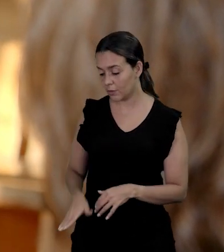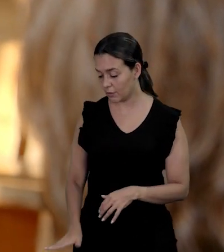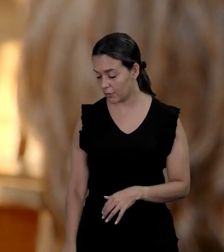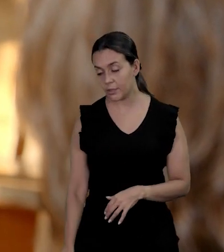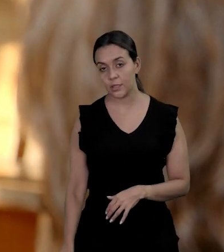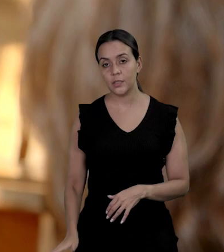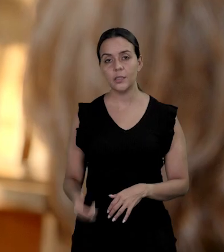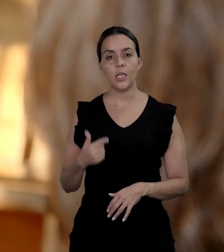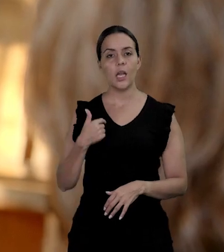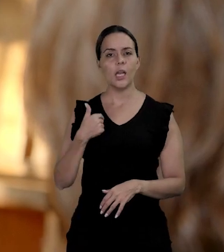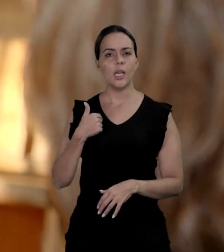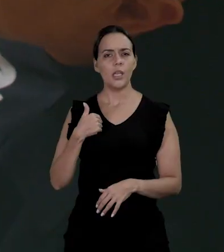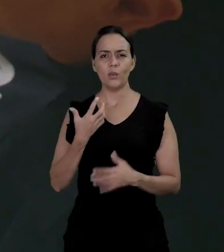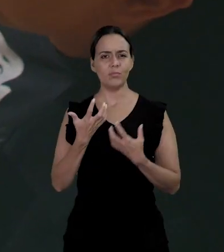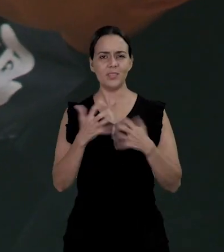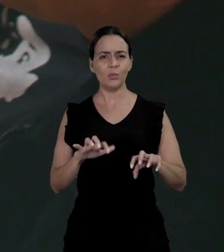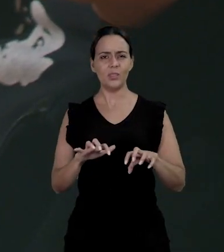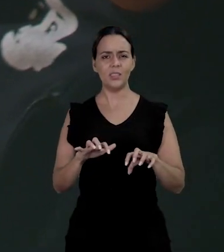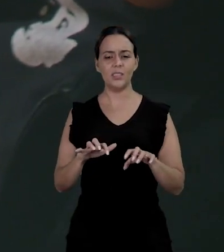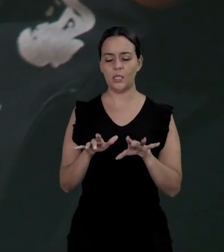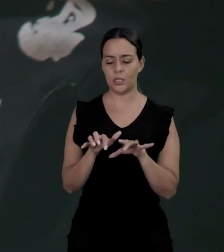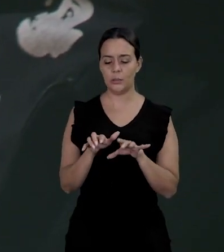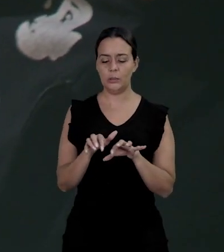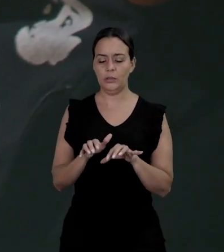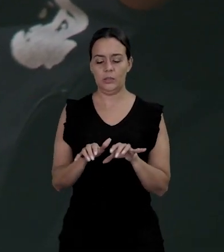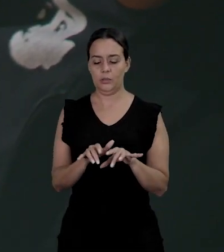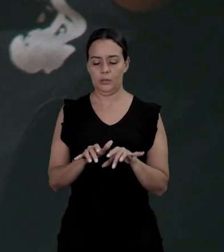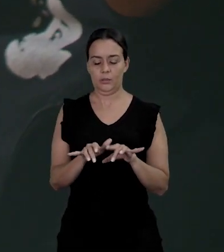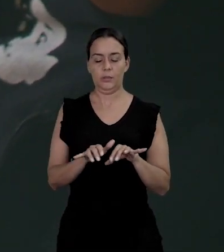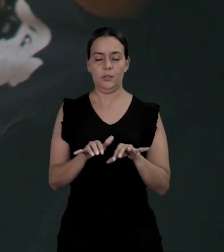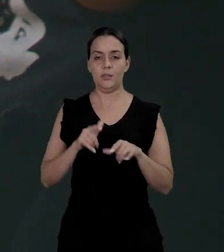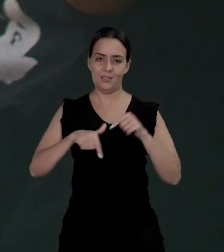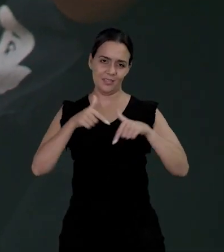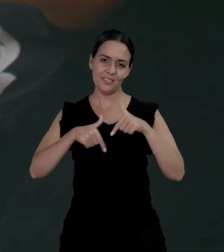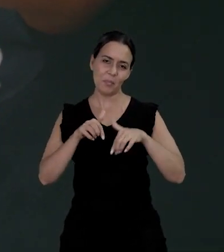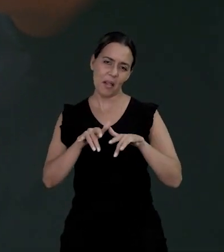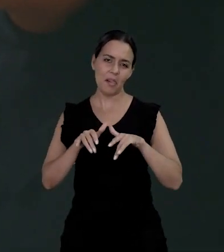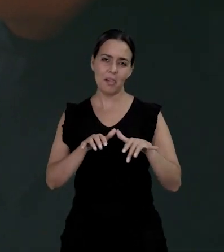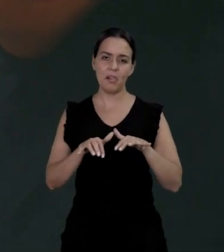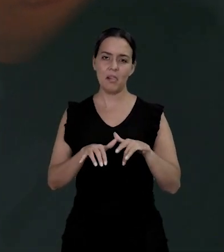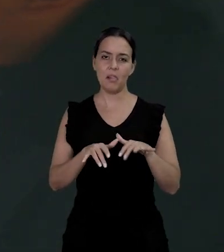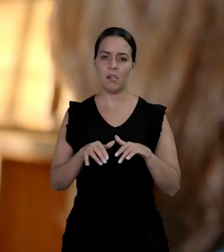quando era criança, que eu nunca quis ser, que era um funcionário atrás de um escritório. Isso, para mim, me oprime, essa cena.